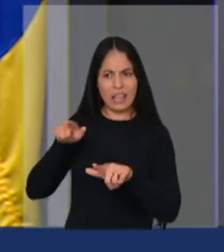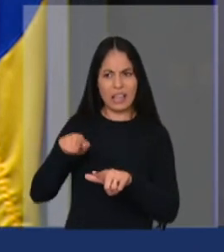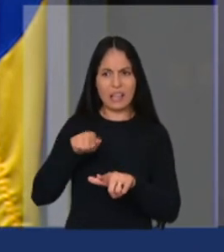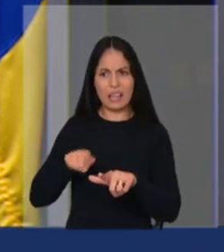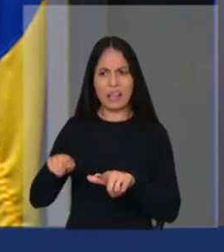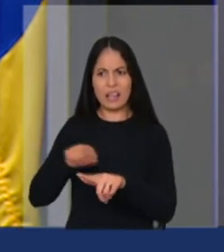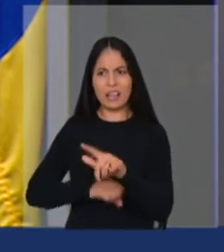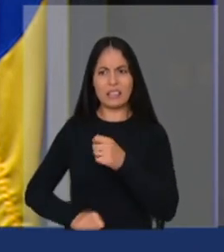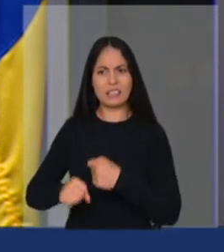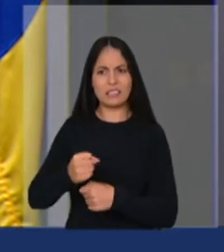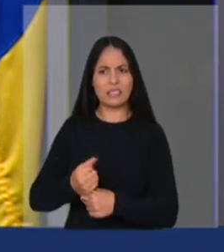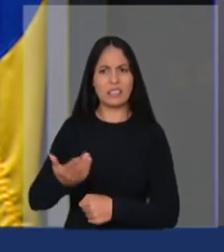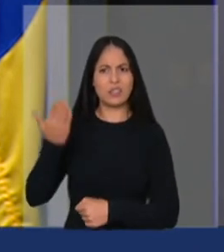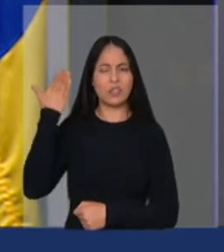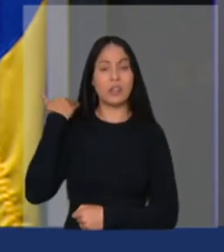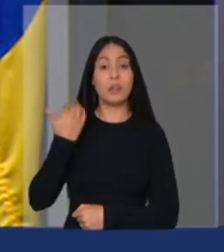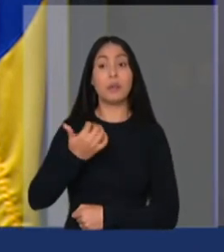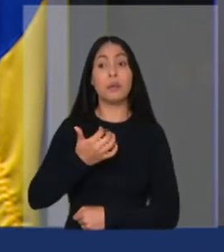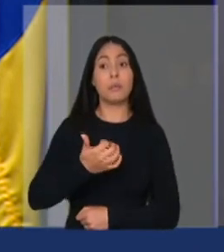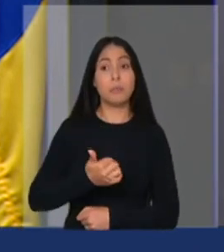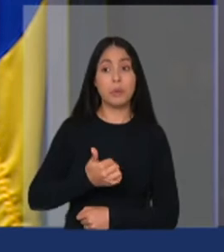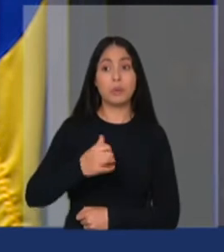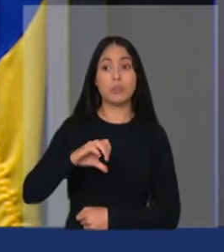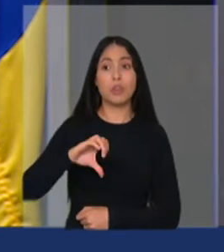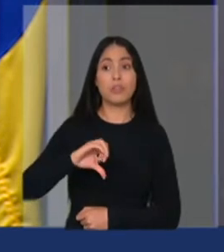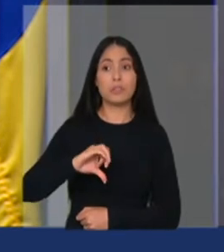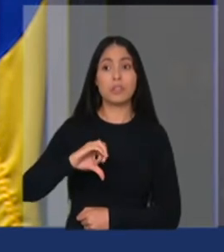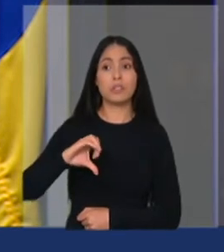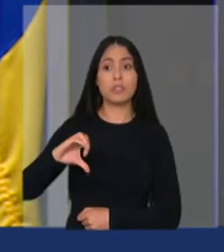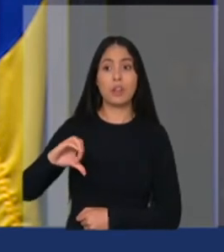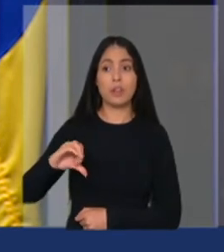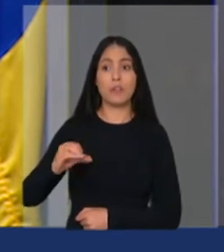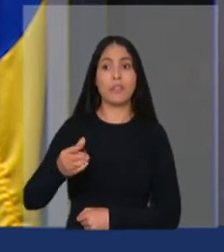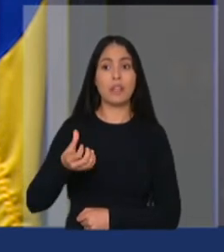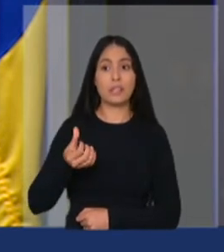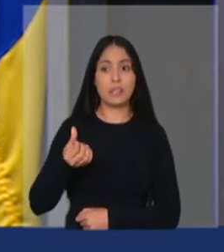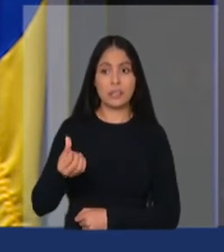VEREADORES. HÁ 25 ANOS! E NUNCA, NUNCA NESTES 25 ANOS DESDE A EXISTÊNCIA DA URNA